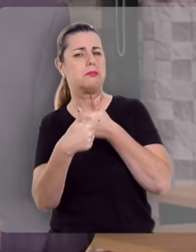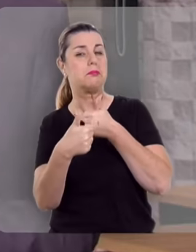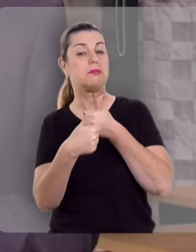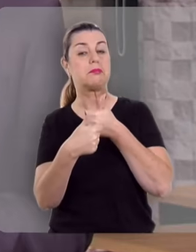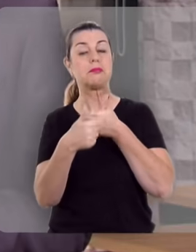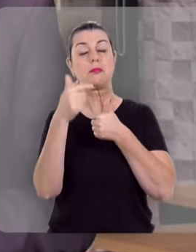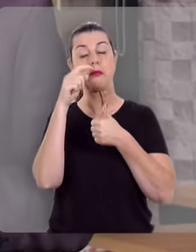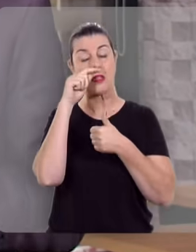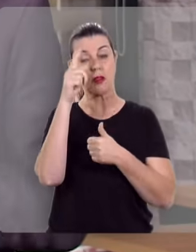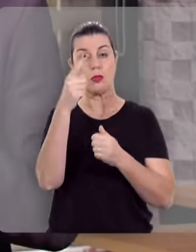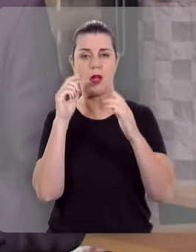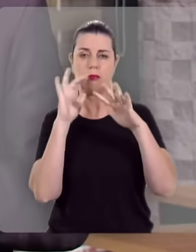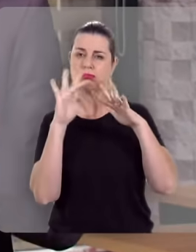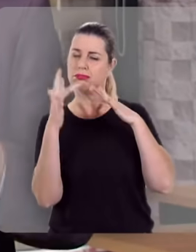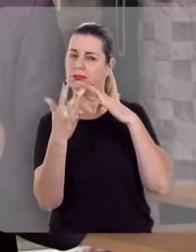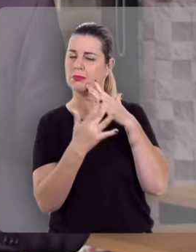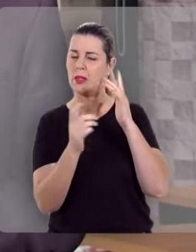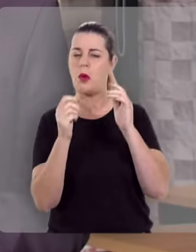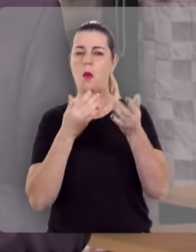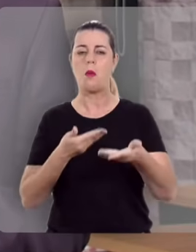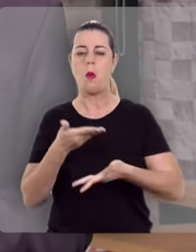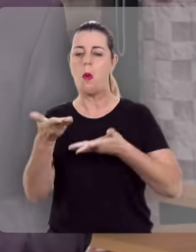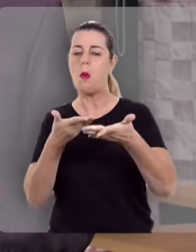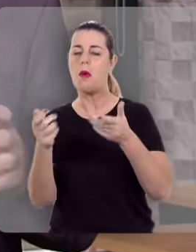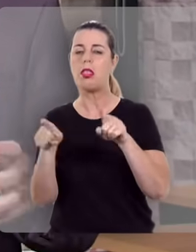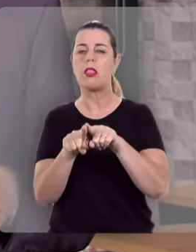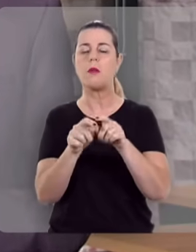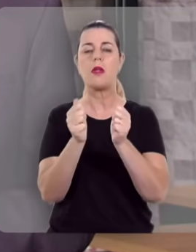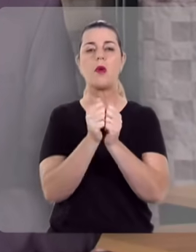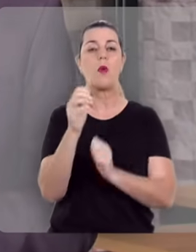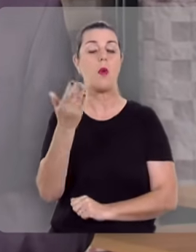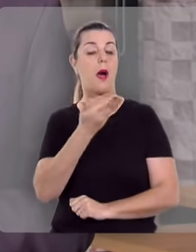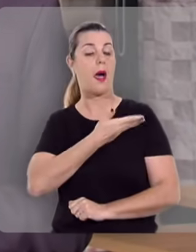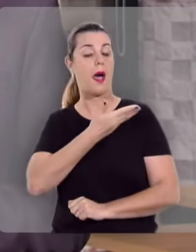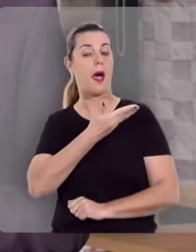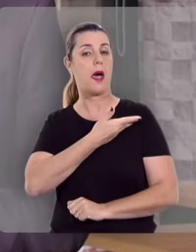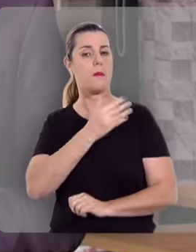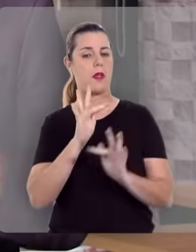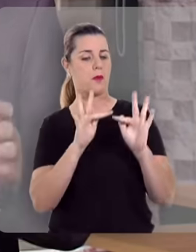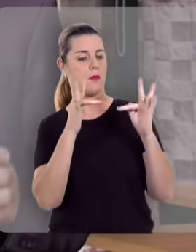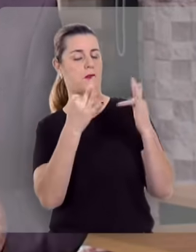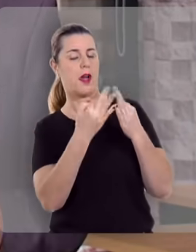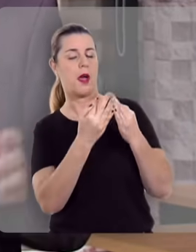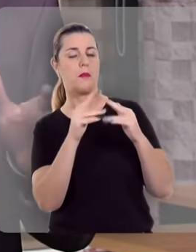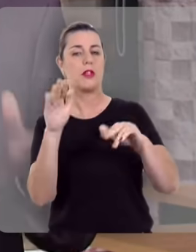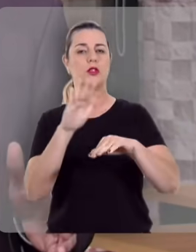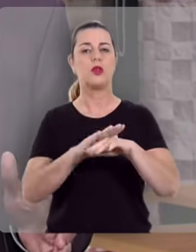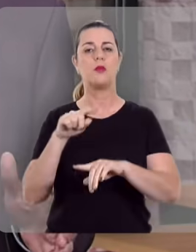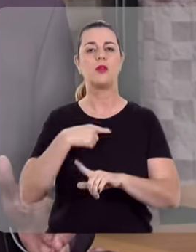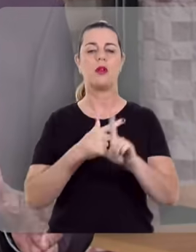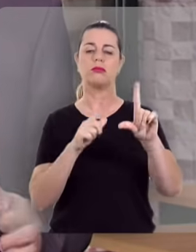nas suas mídias sociais e já ir compartilhando também com seus amigos e parentes sobre o nosso